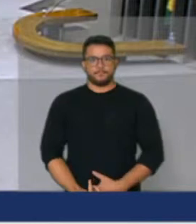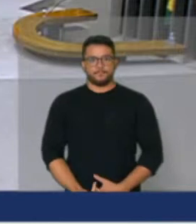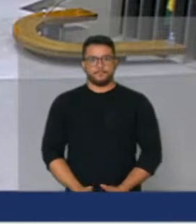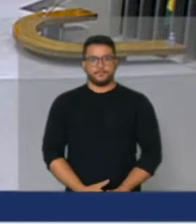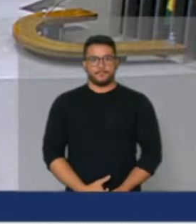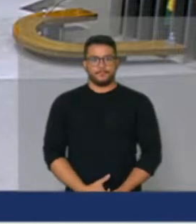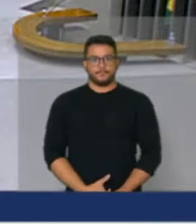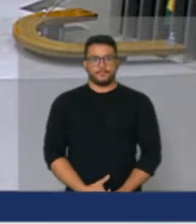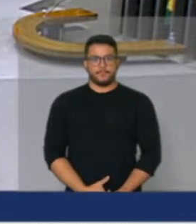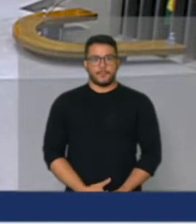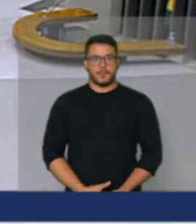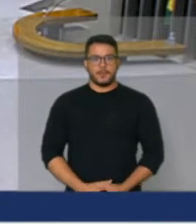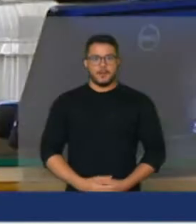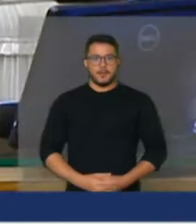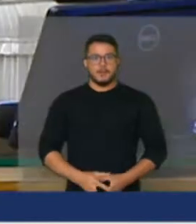PEDRO. DEPUTADO PEDRO... LIGAR